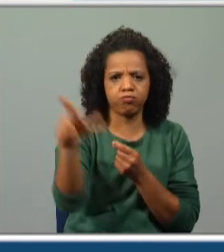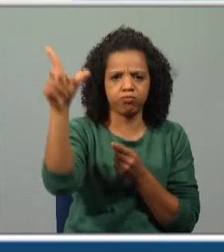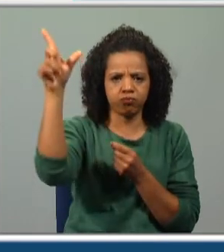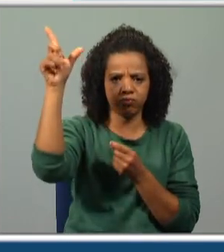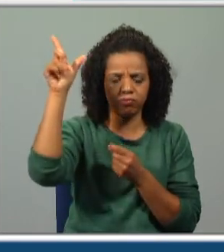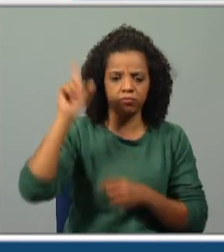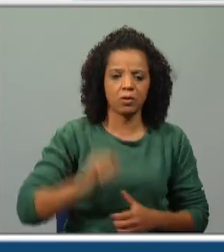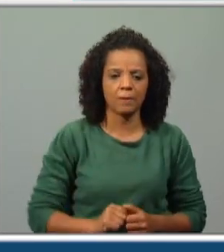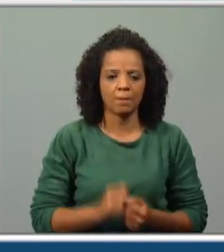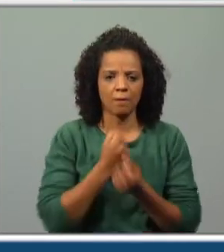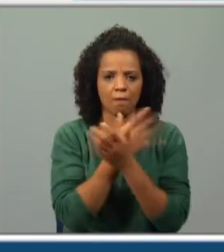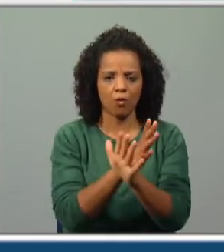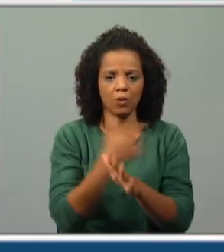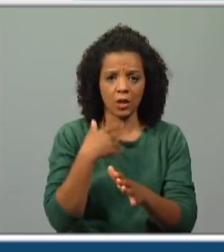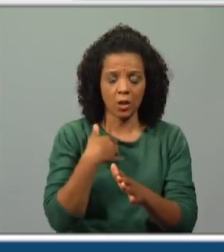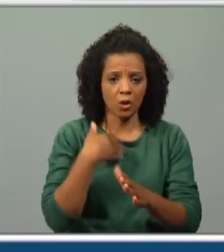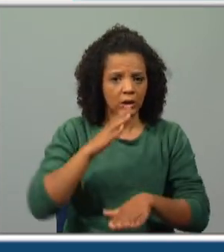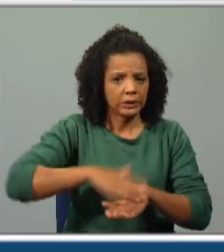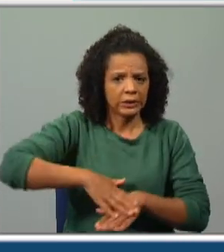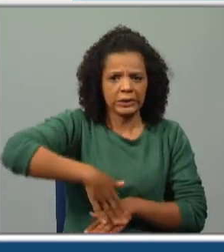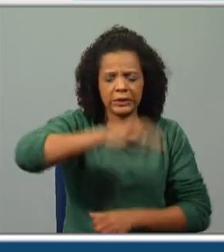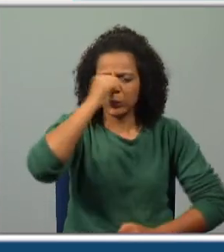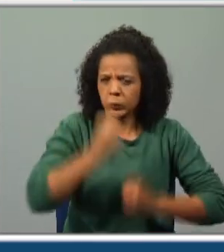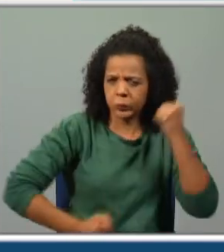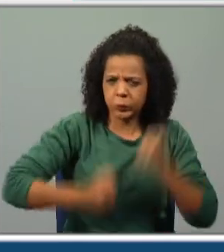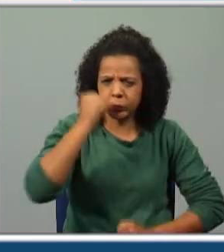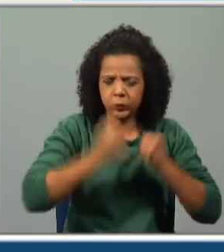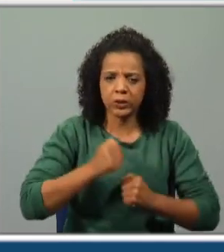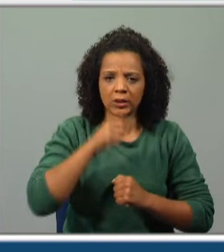eu saí correndo para dentro do banheiro com algumas crianças que conseguiram 我跑進浴室和一些管理過的孩子